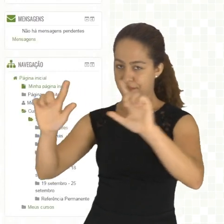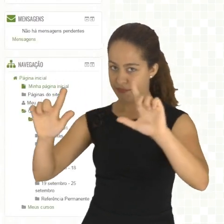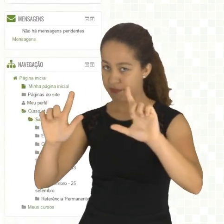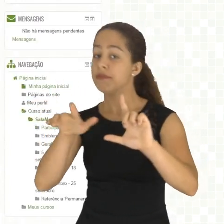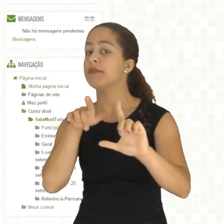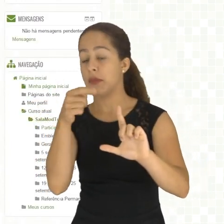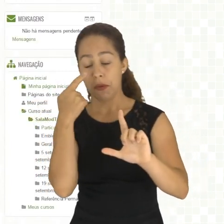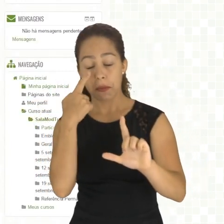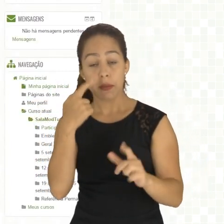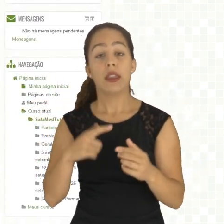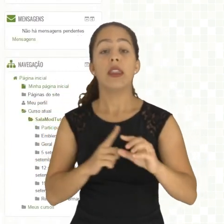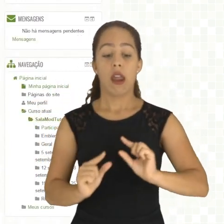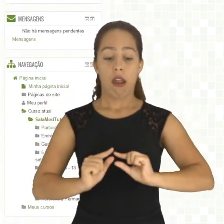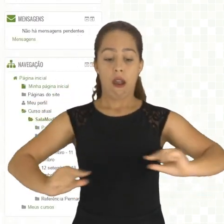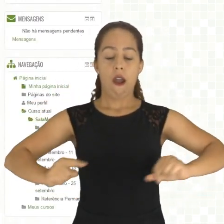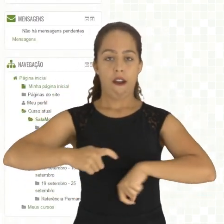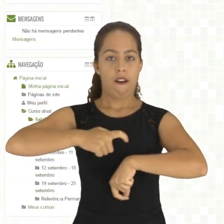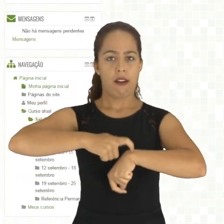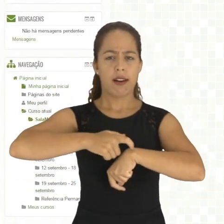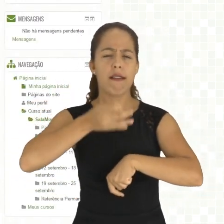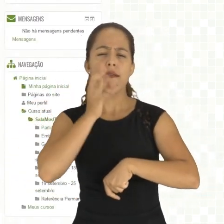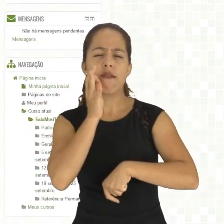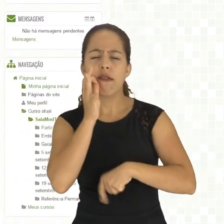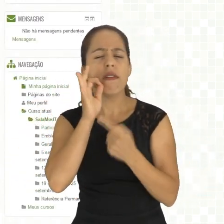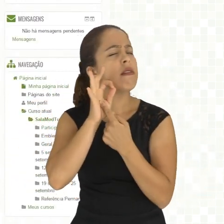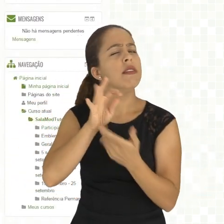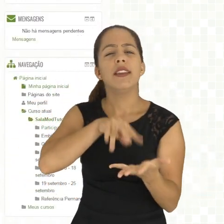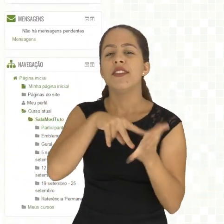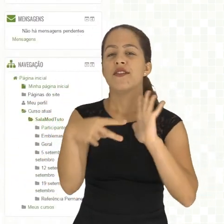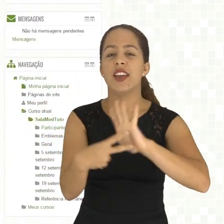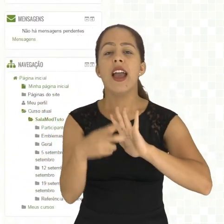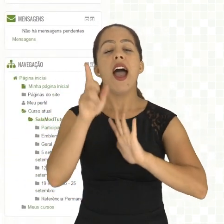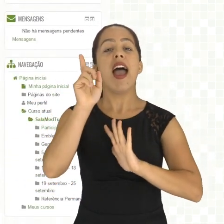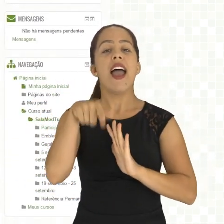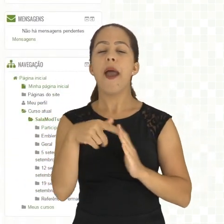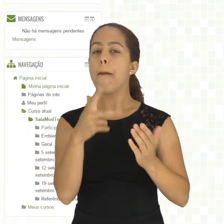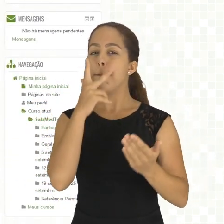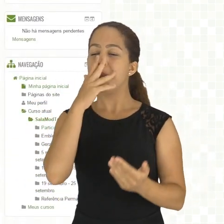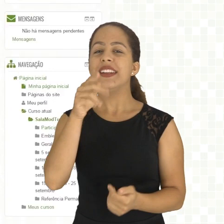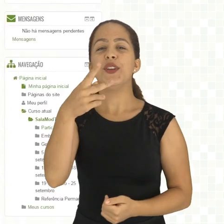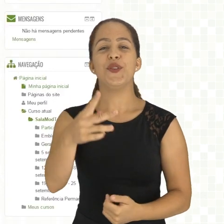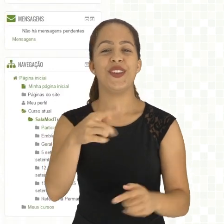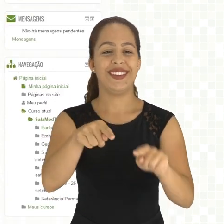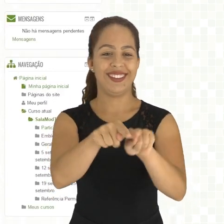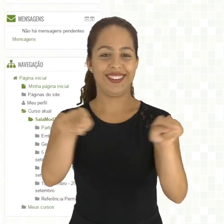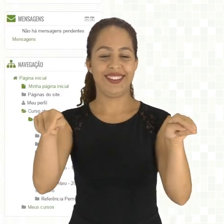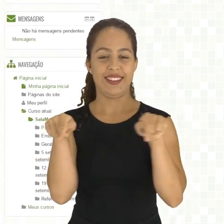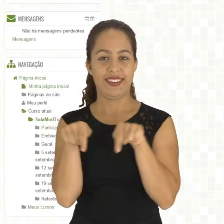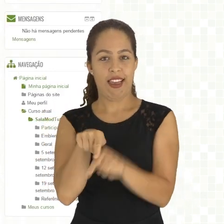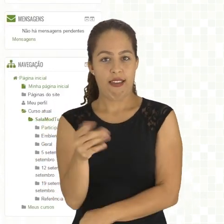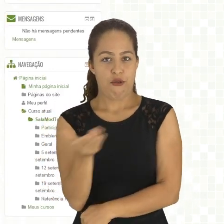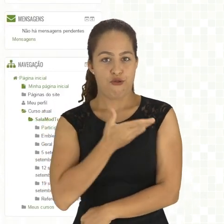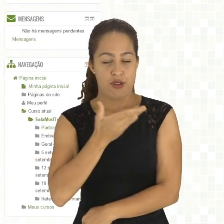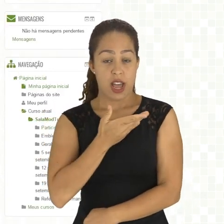Hora do Cafezinho que é um espaço pra você escrever e interagir com seus